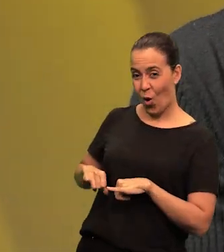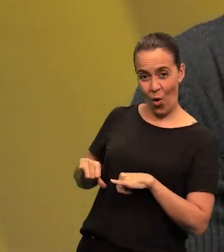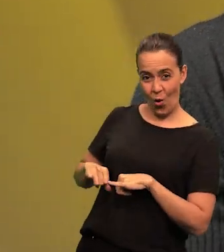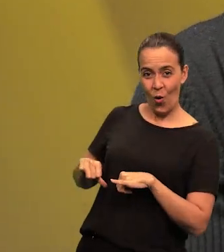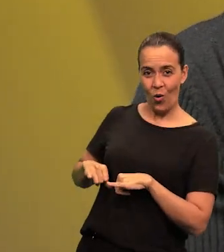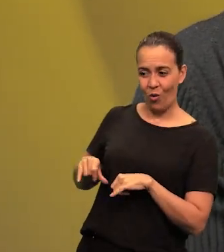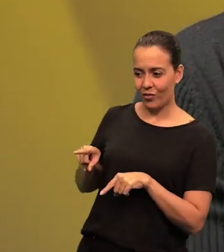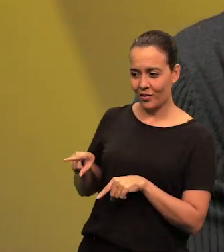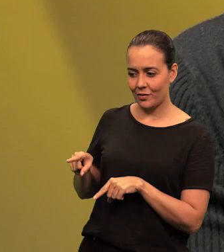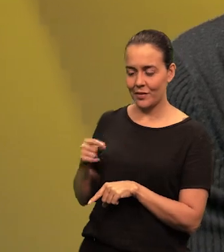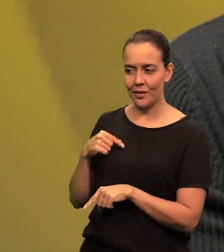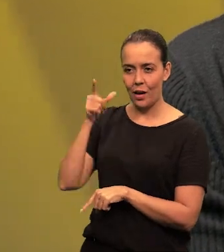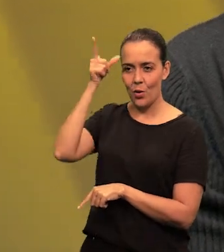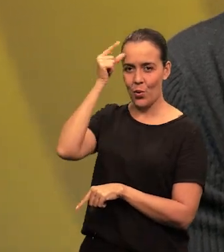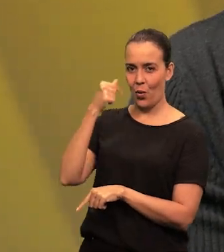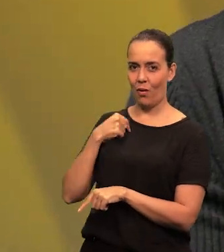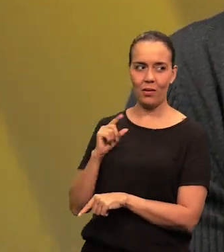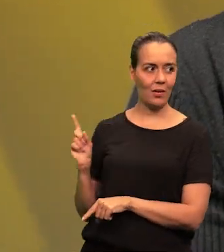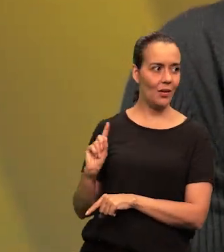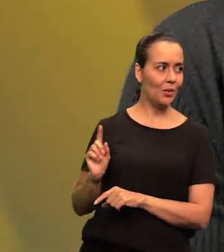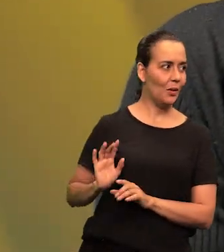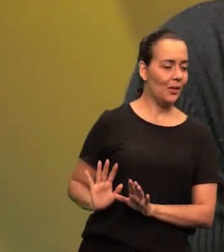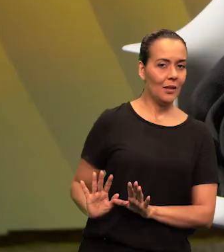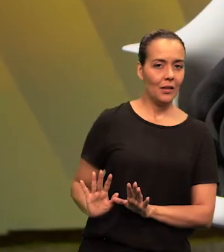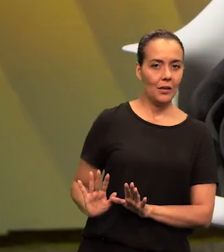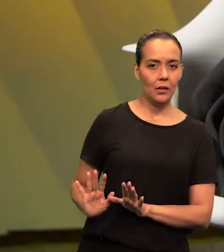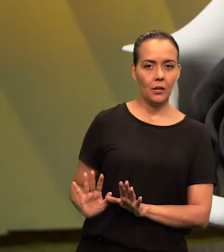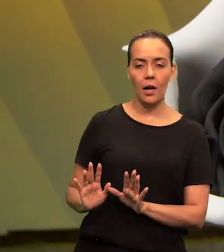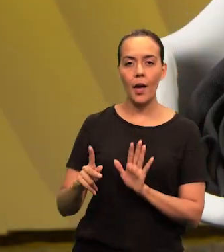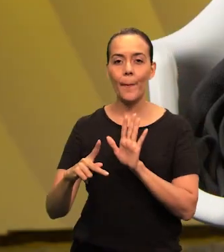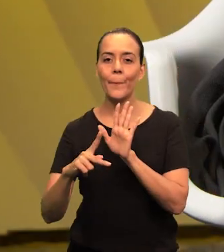está acontecendo com o outro e não comigo, ele é provisório,